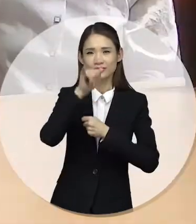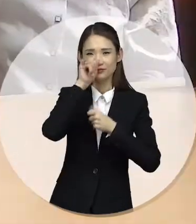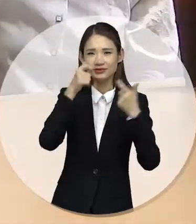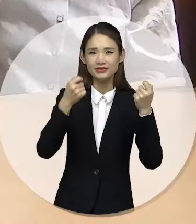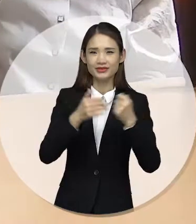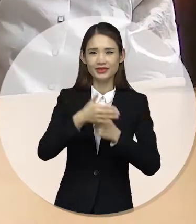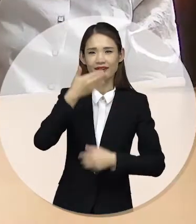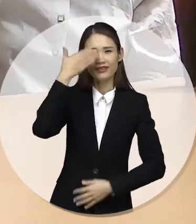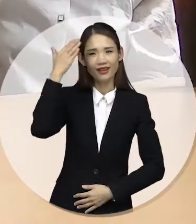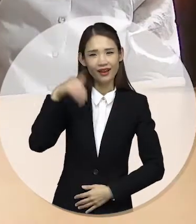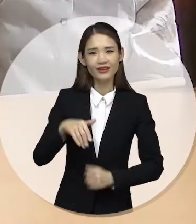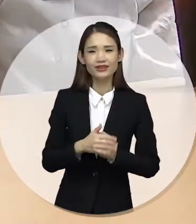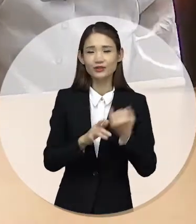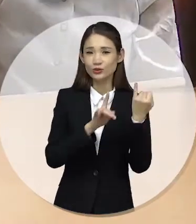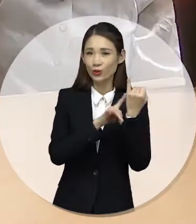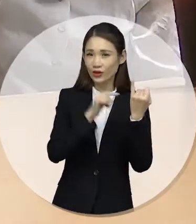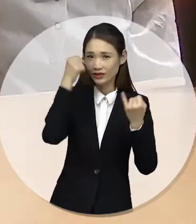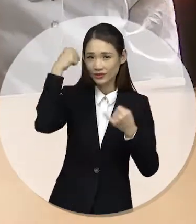다행이에요. 소희 씨는 어떠셨어요?